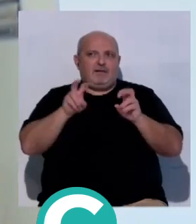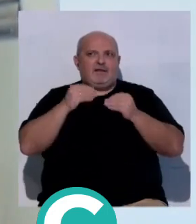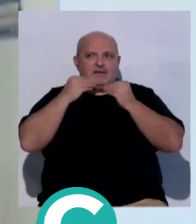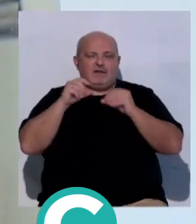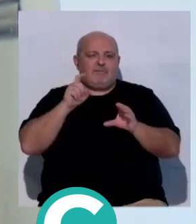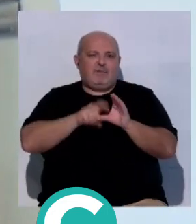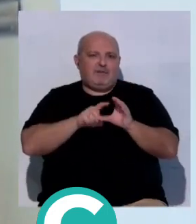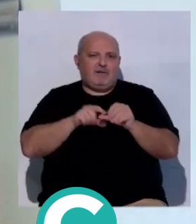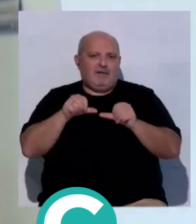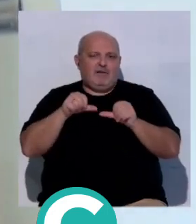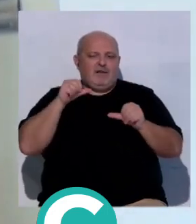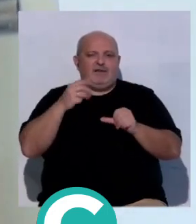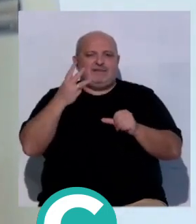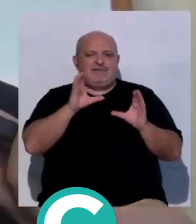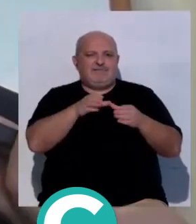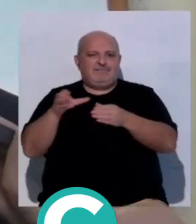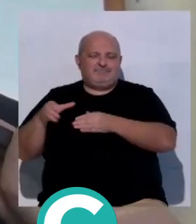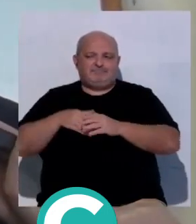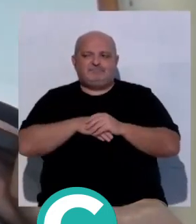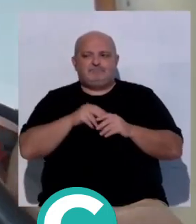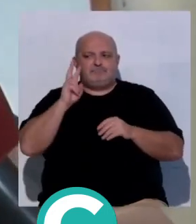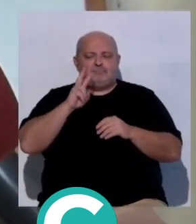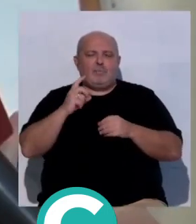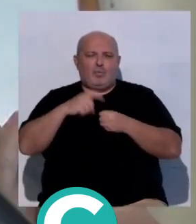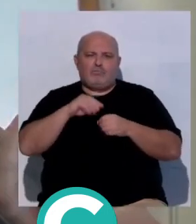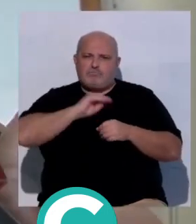participación de los tres colectivos estamos viendo mucha participación en los distintos